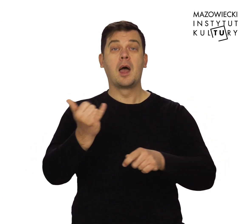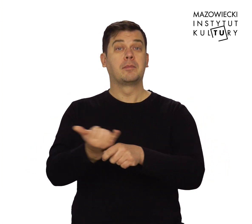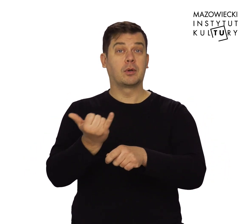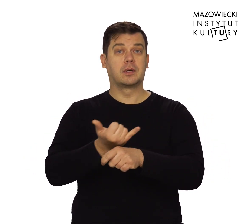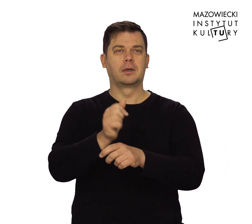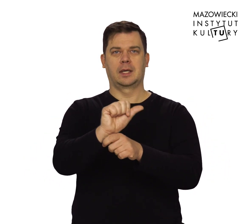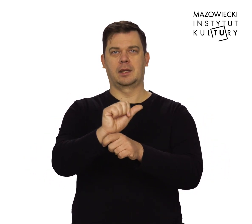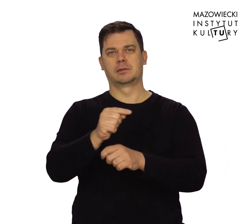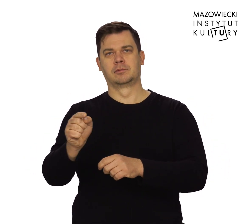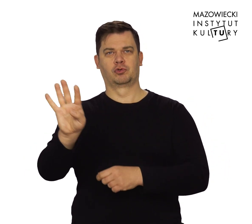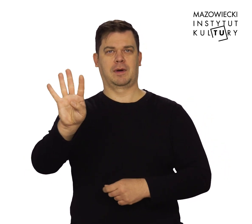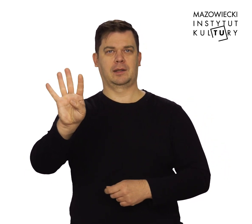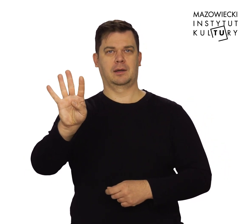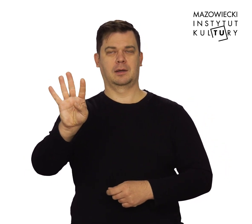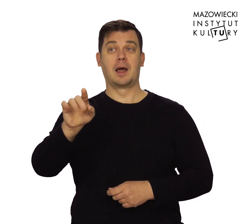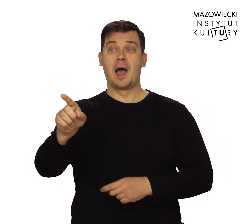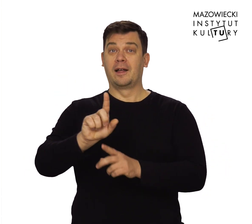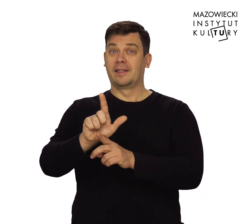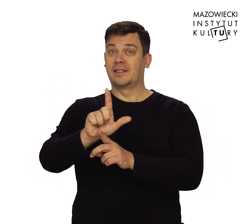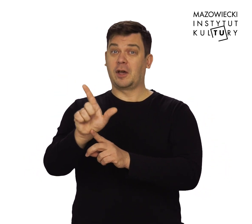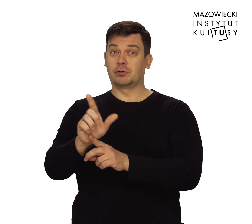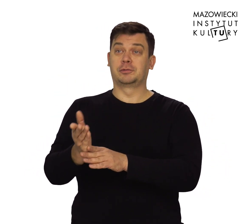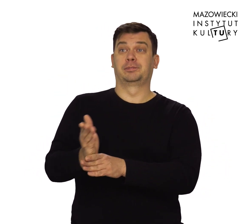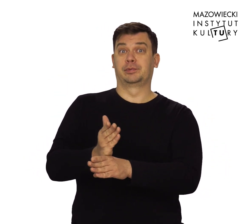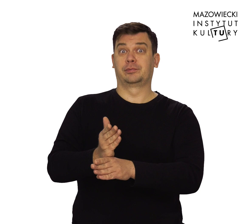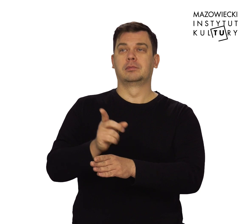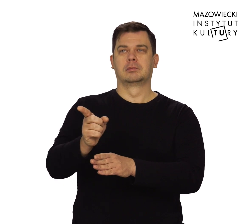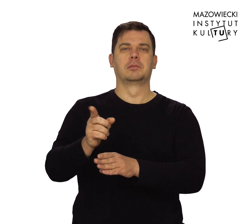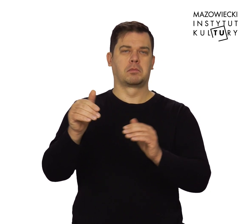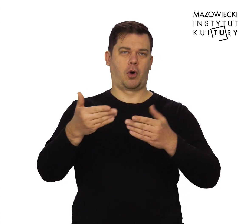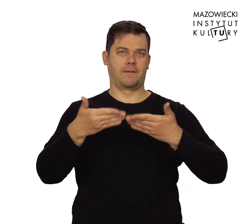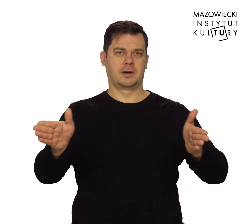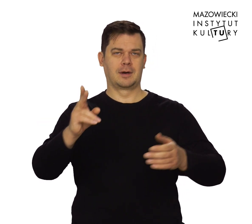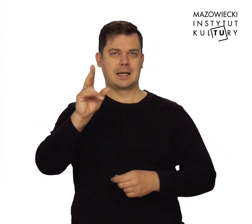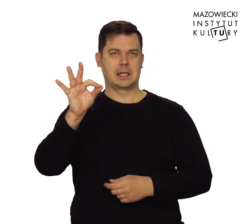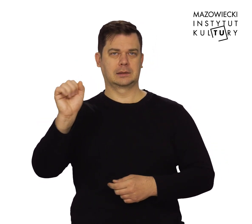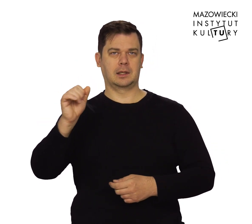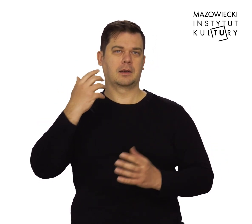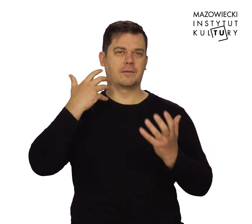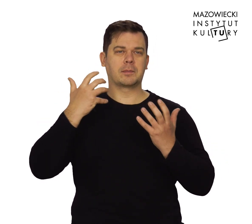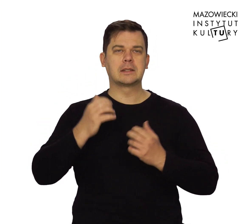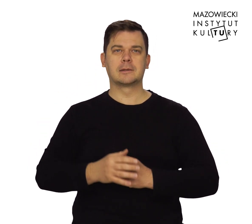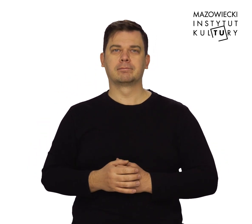w piątek 11:00-16:00 oraz na dwie godziny przed wydarzeniem odbywającym się w MIK.